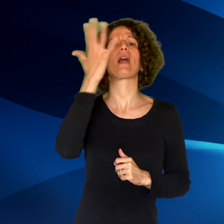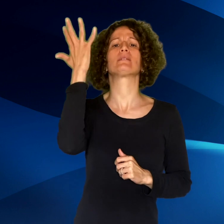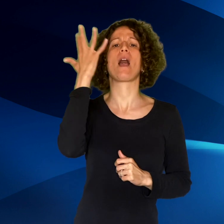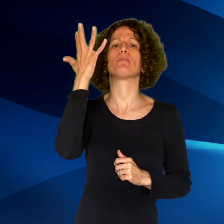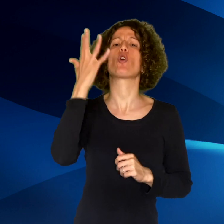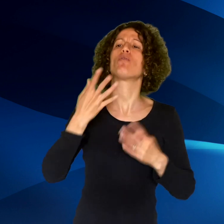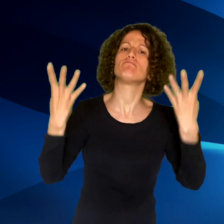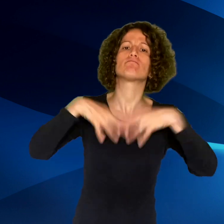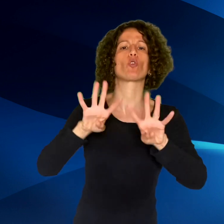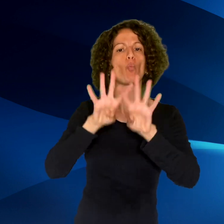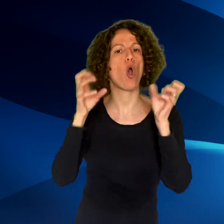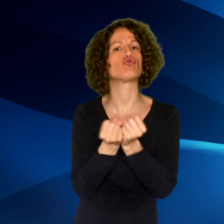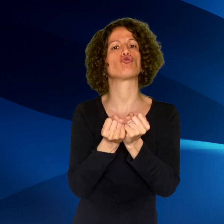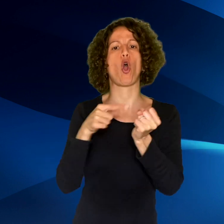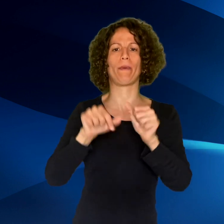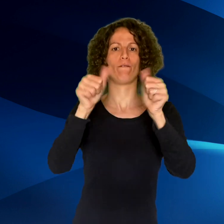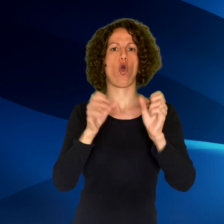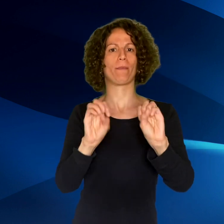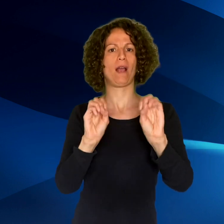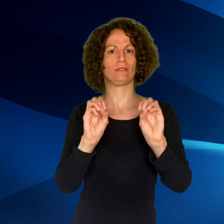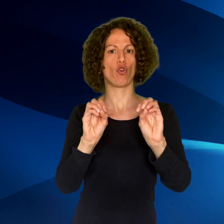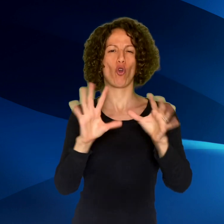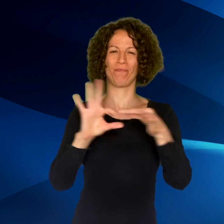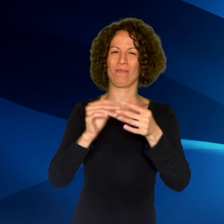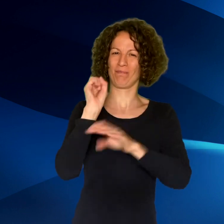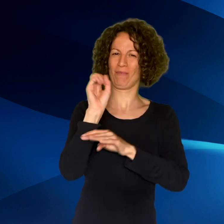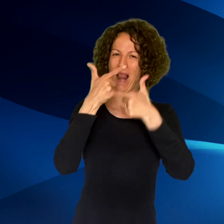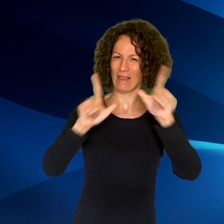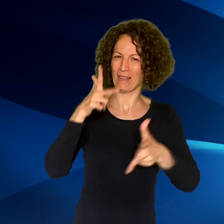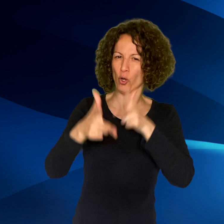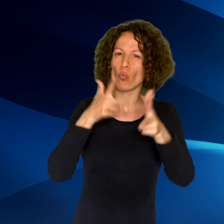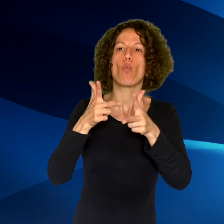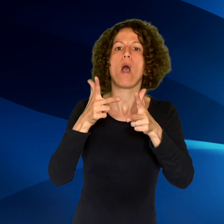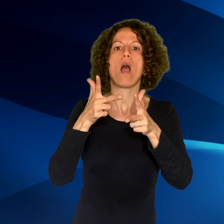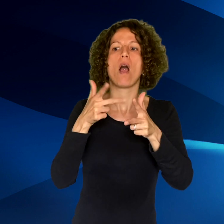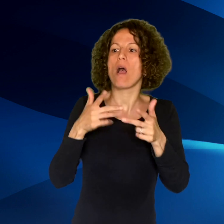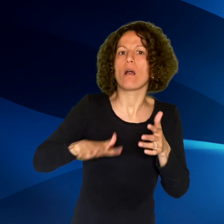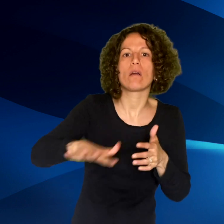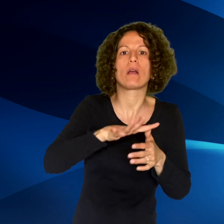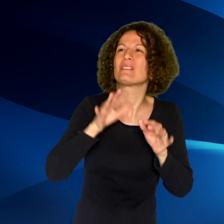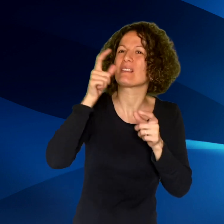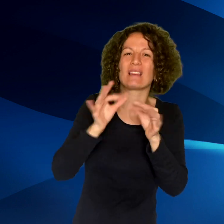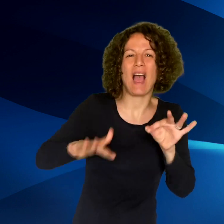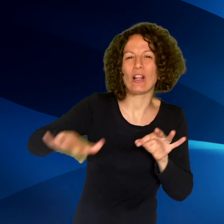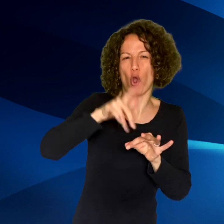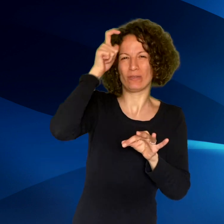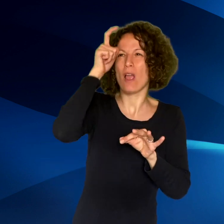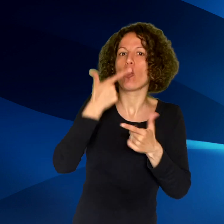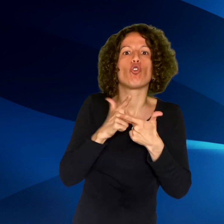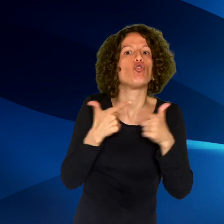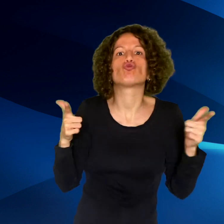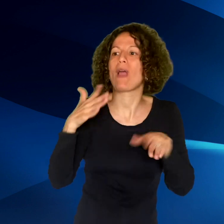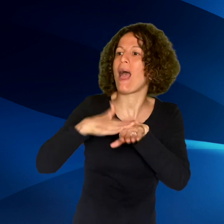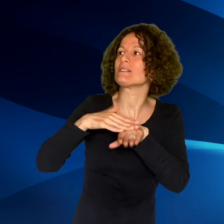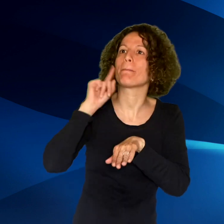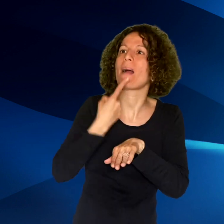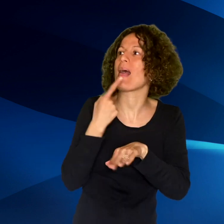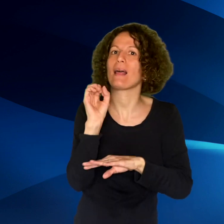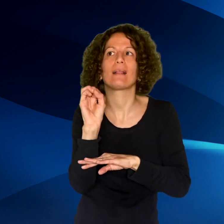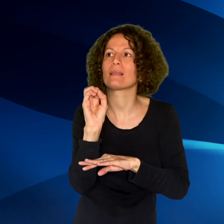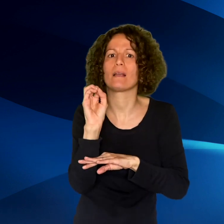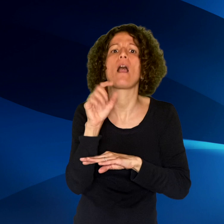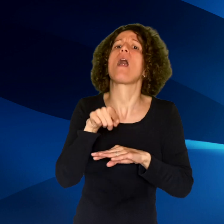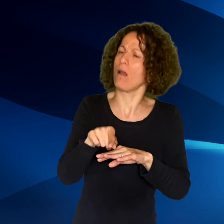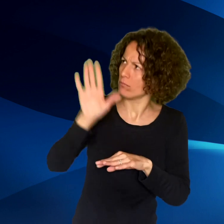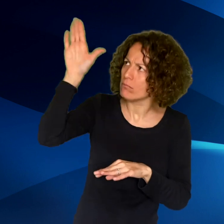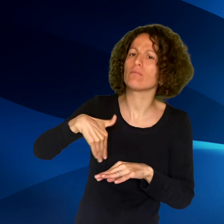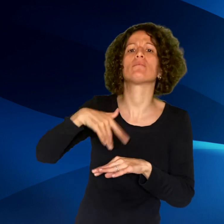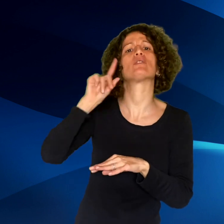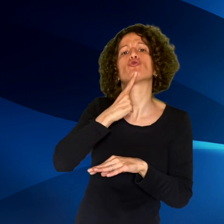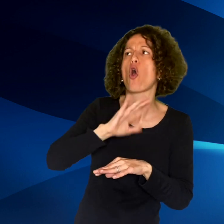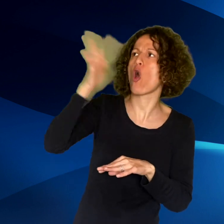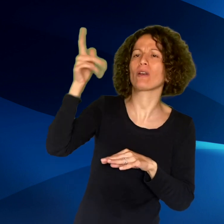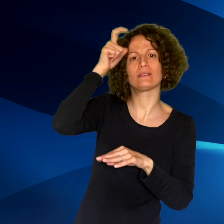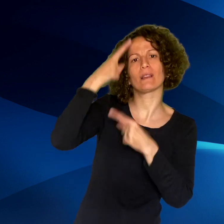Questo potrebbe comportare, ad esempio, l’implementazione di workshop di formazione per esperti sordi dell’insegnamento delle lingue dei segni da altri paesi,